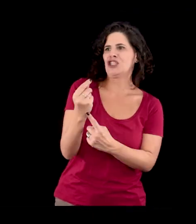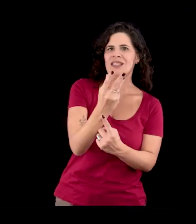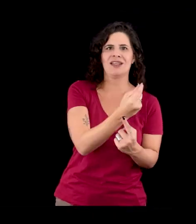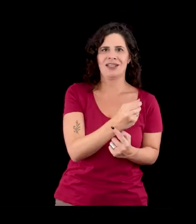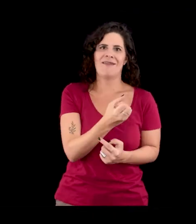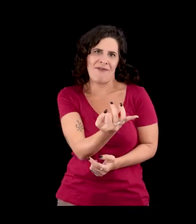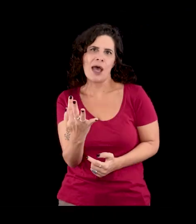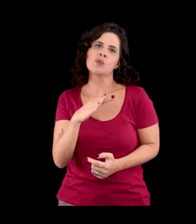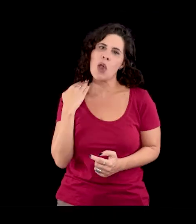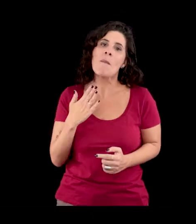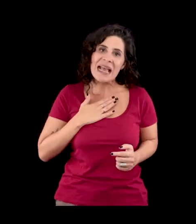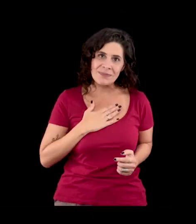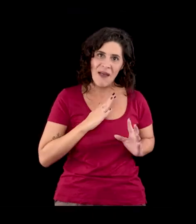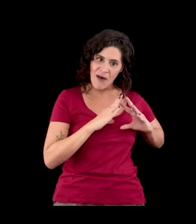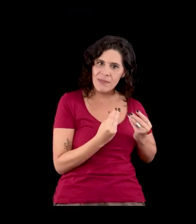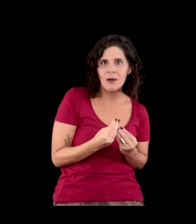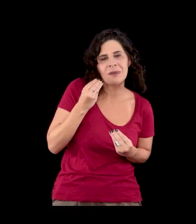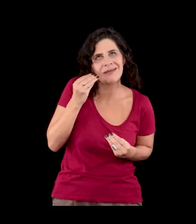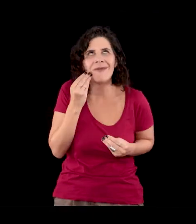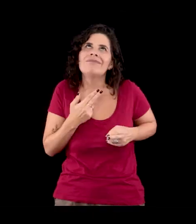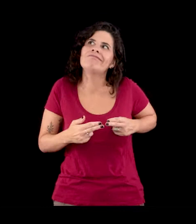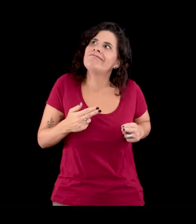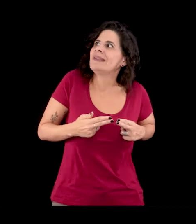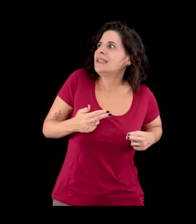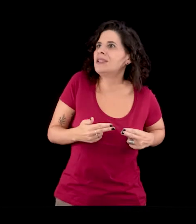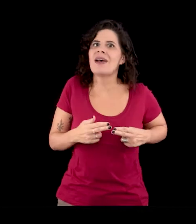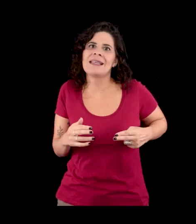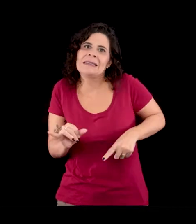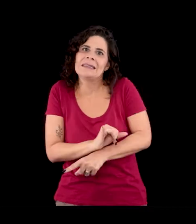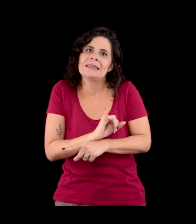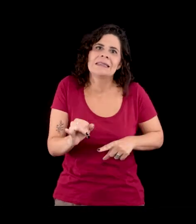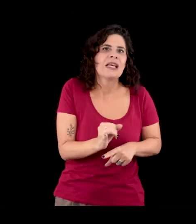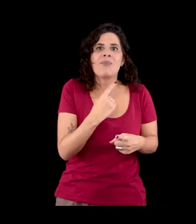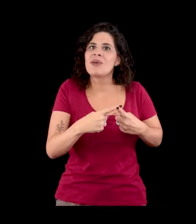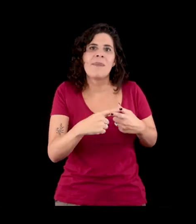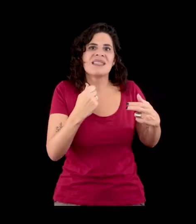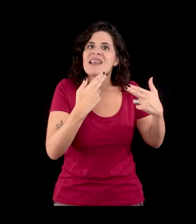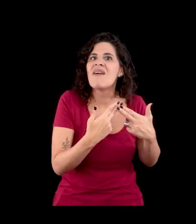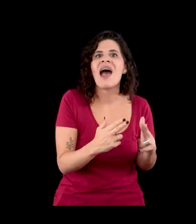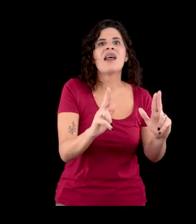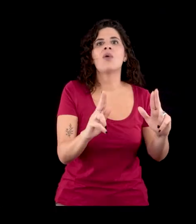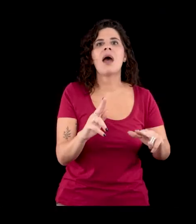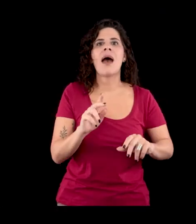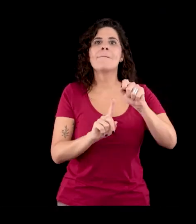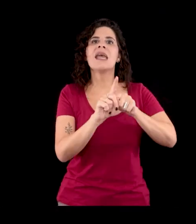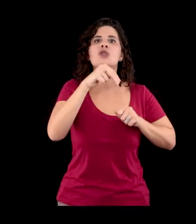mas da minha família eu ia maneirando porque tinha que inaugurar em novembro